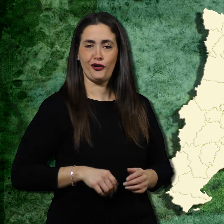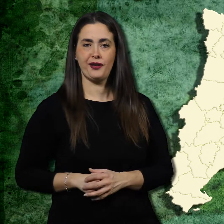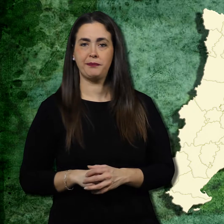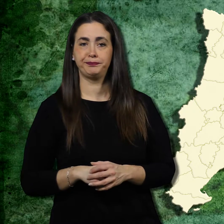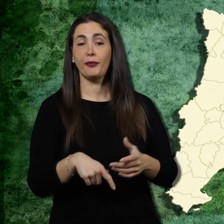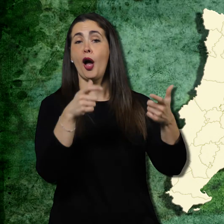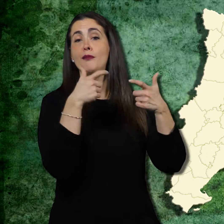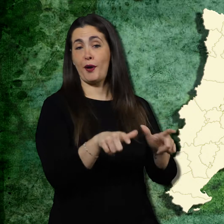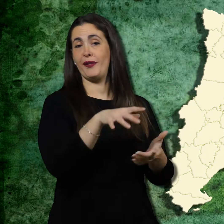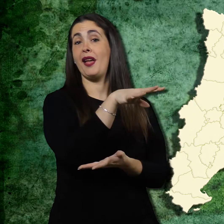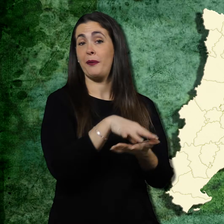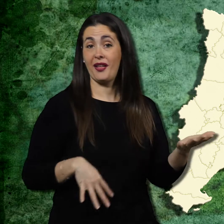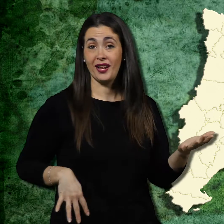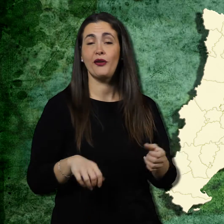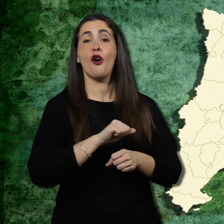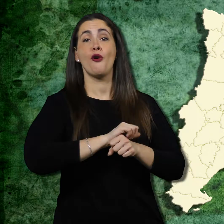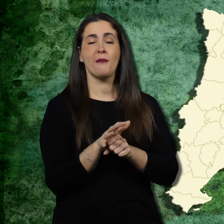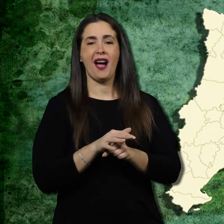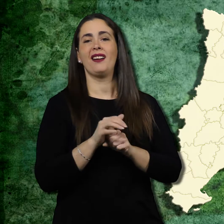ARGENTONA Província de Barcelona.